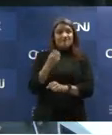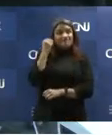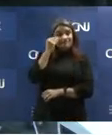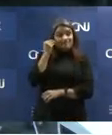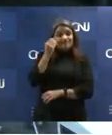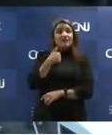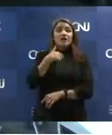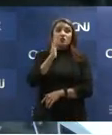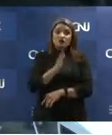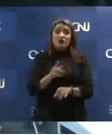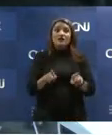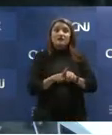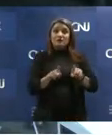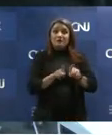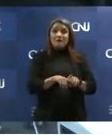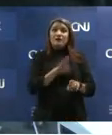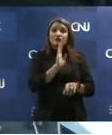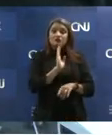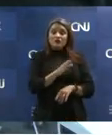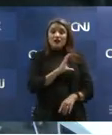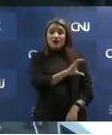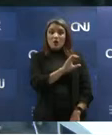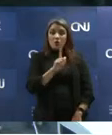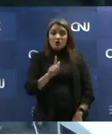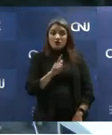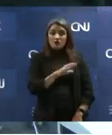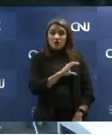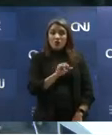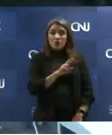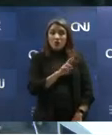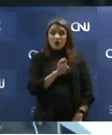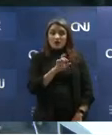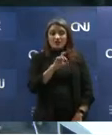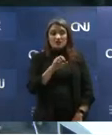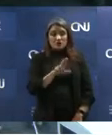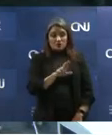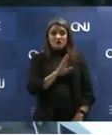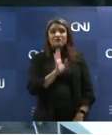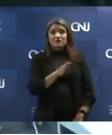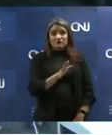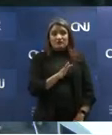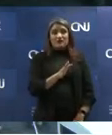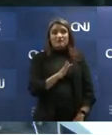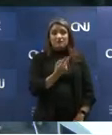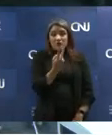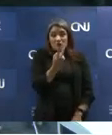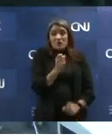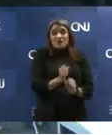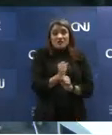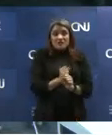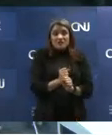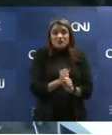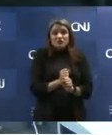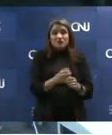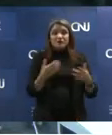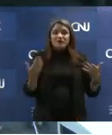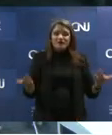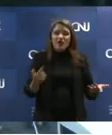Fui corregedora por dois anos e nos dois anos em que fui corregedora, eu fiz questão de visitar todas as varas,